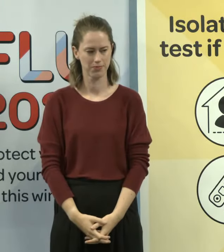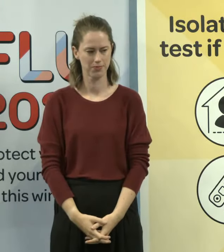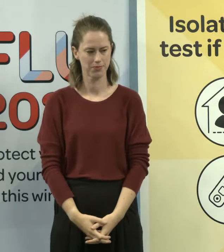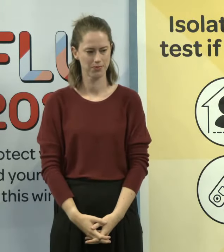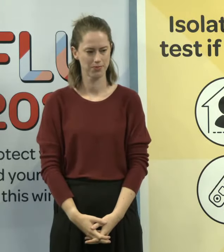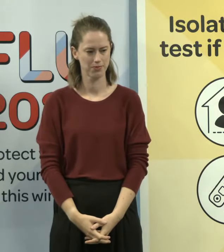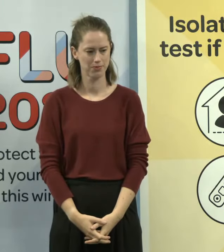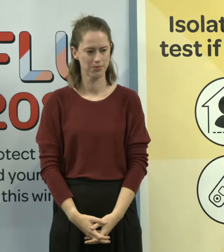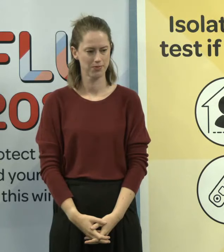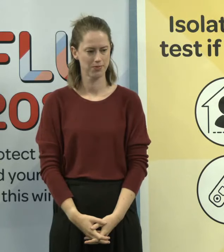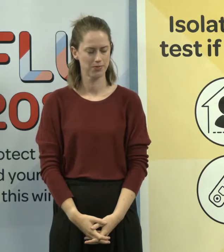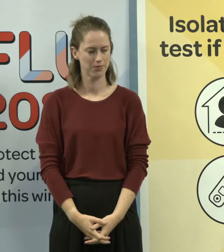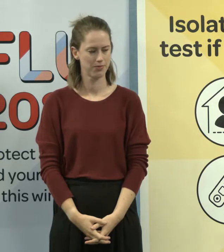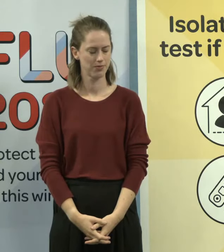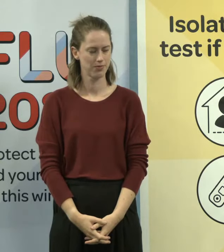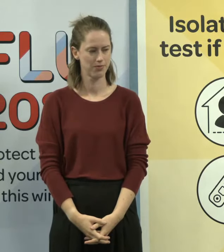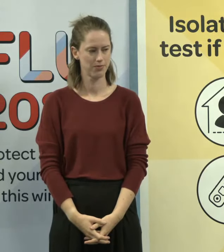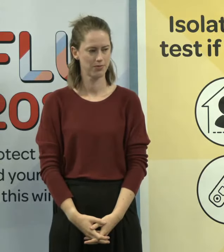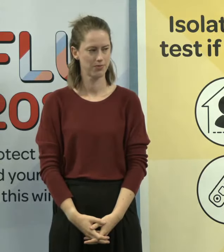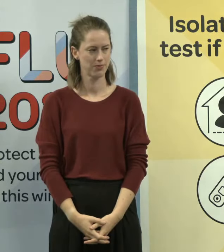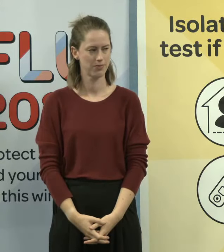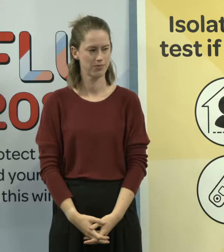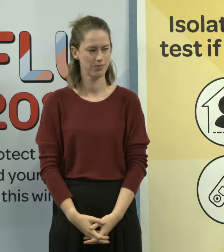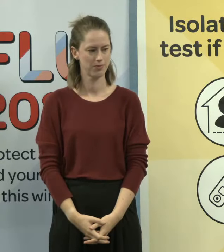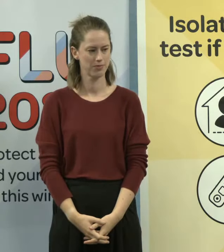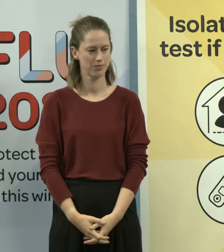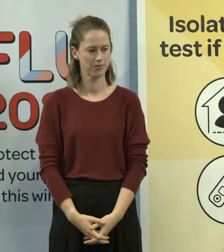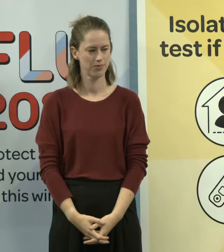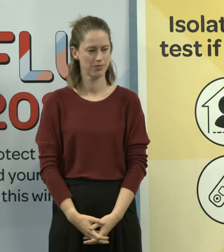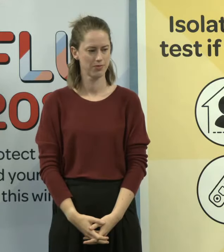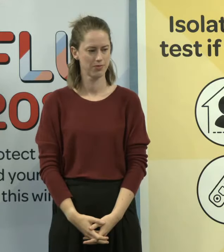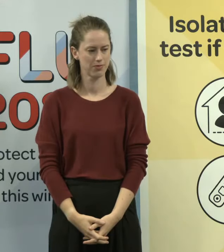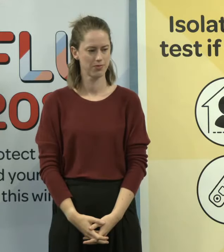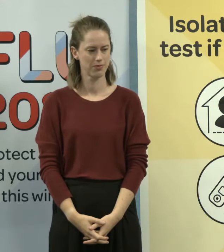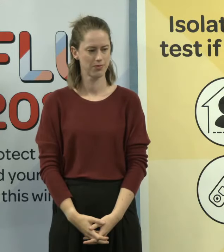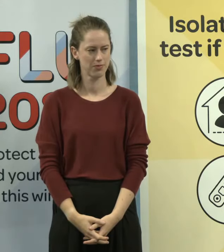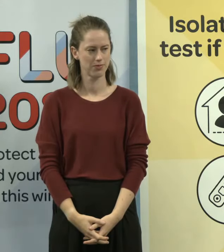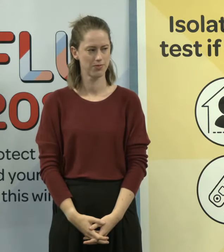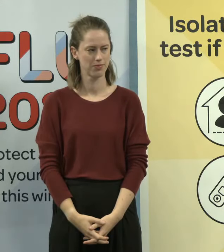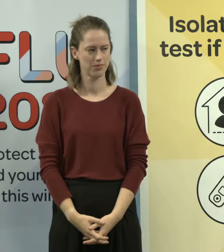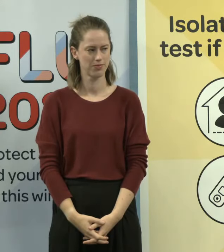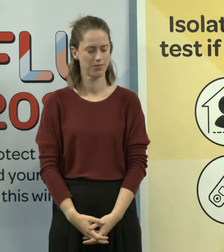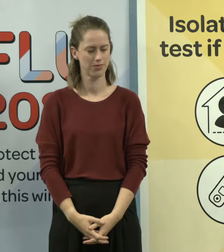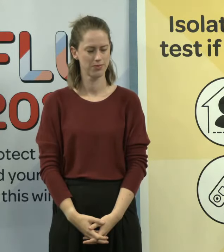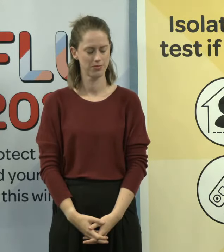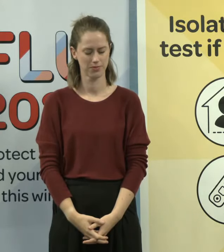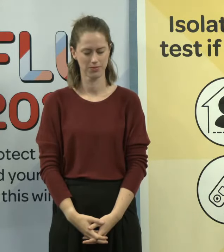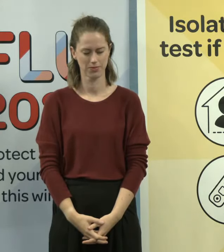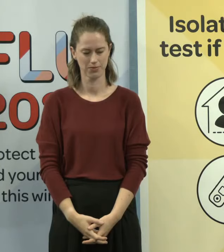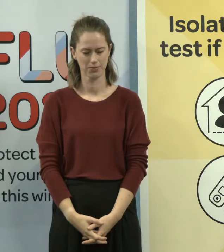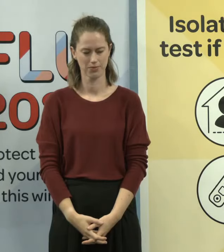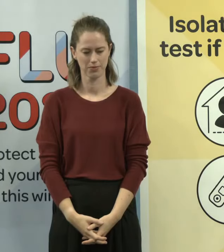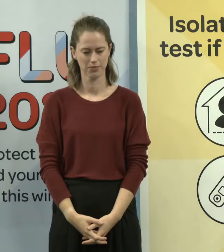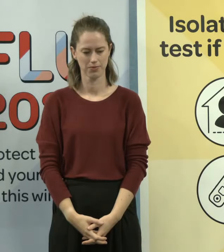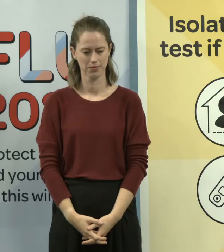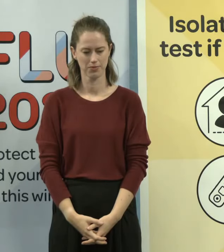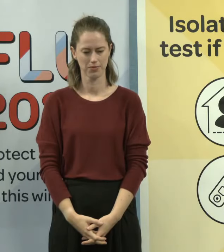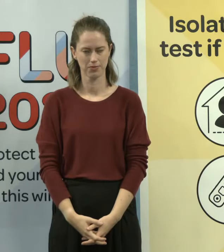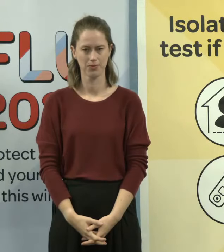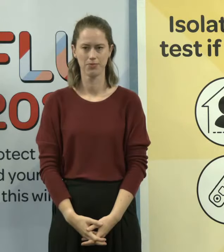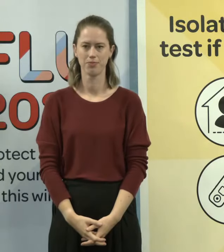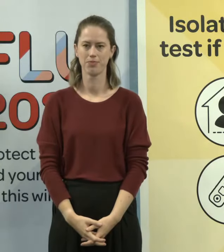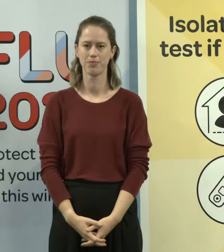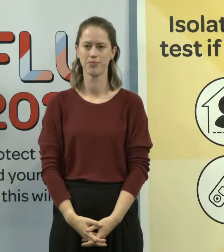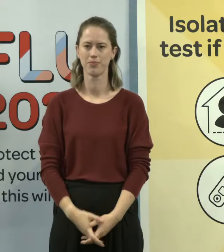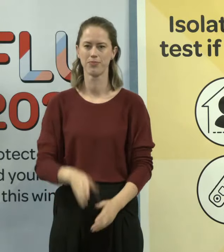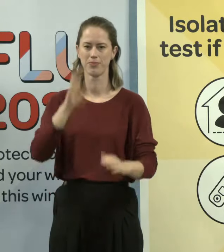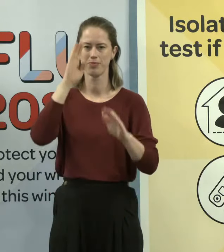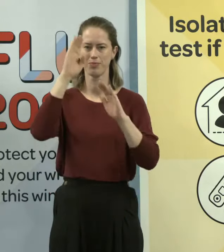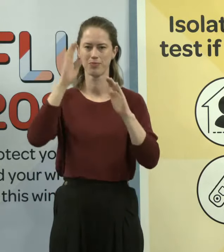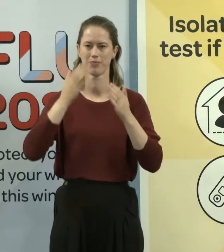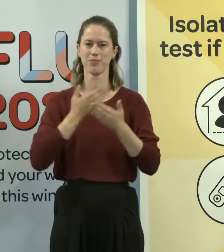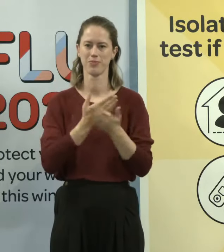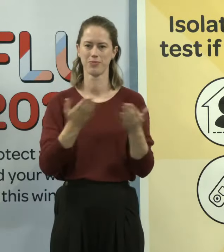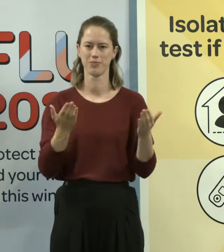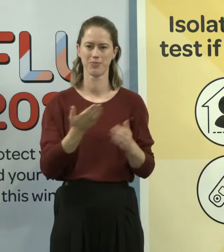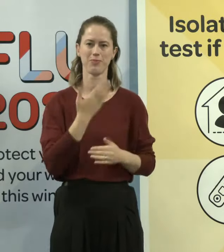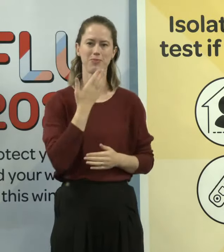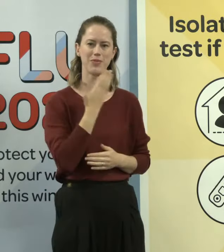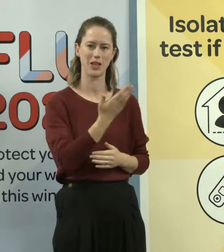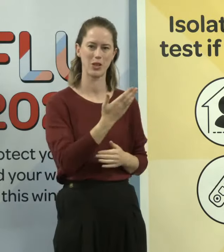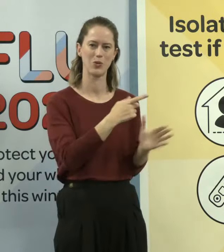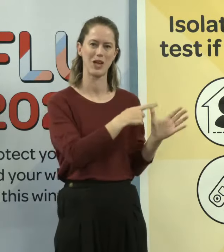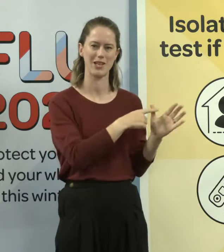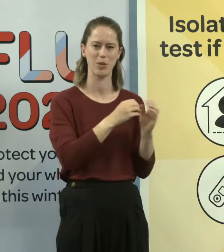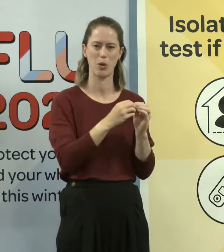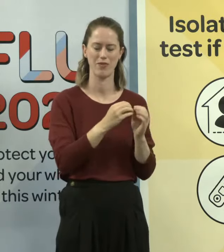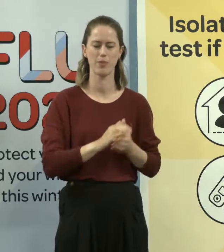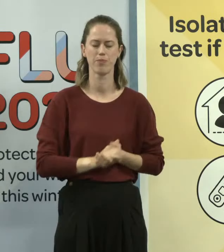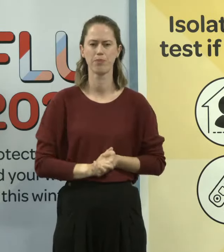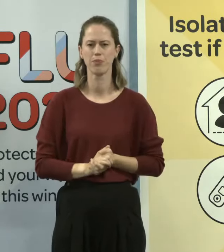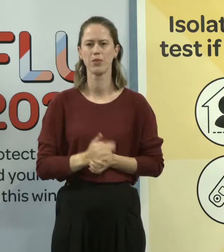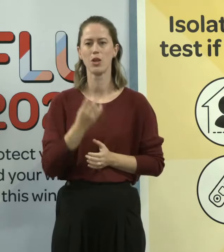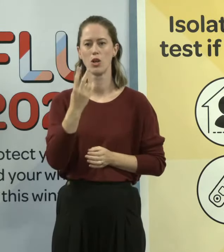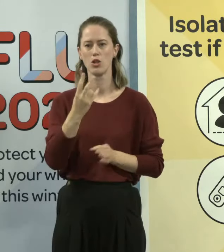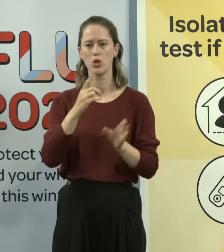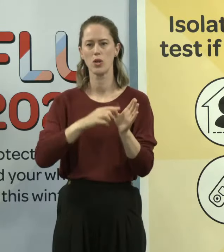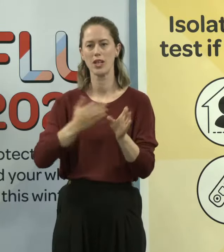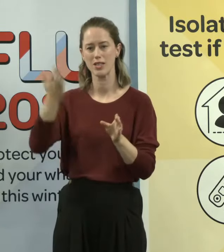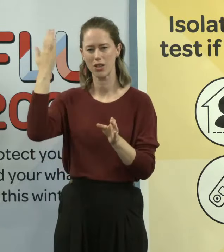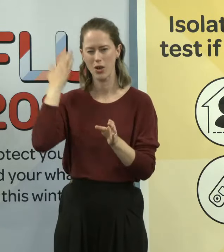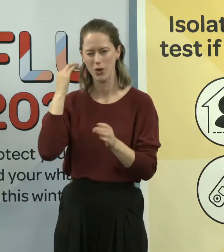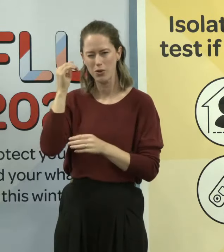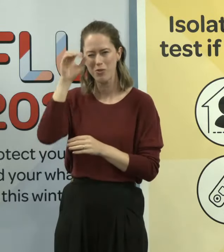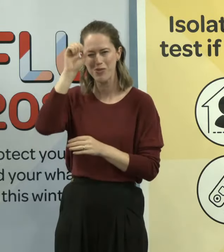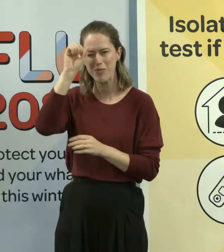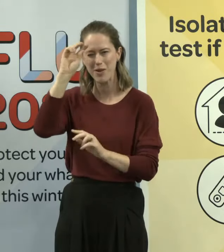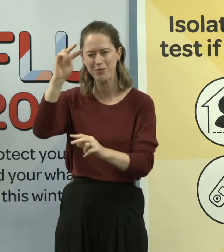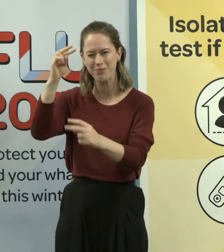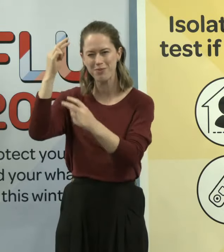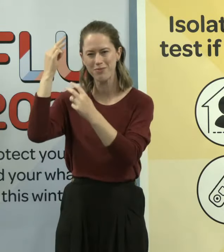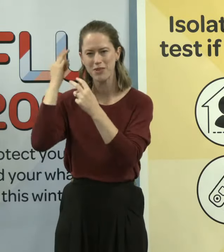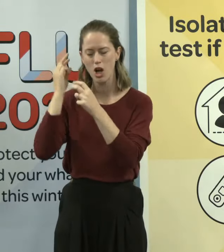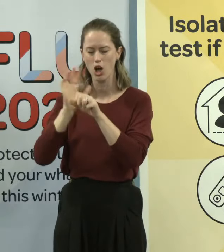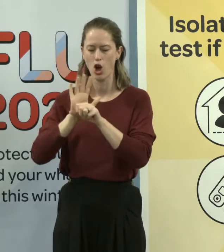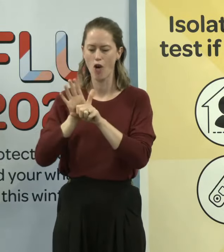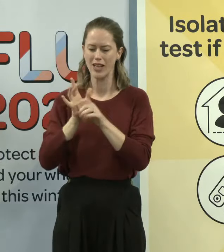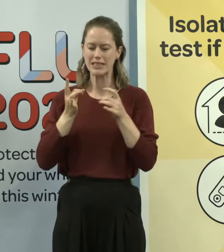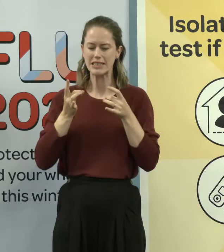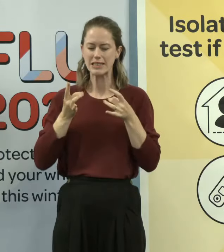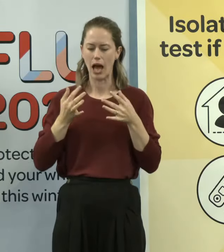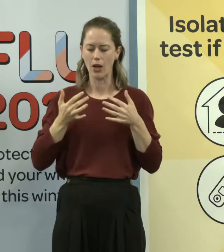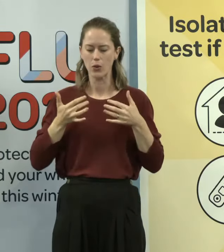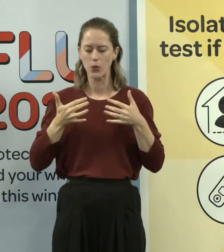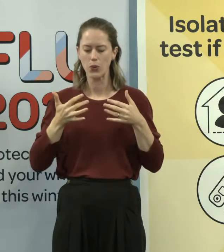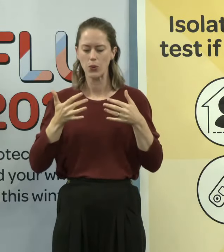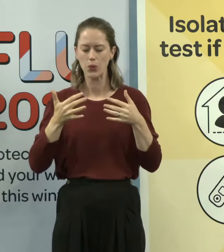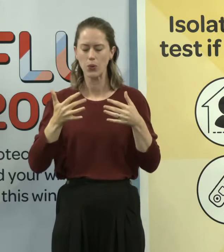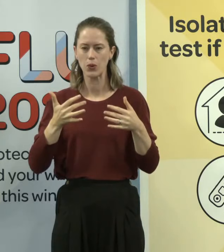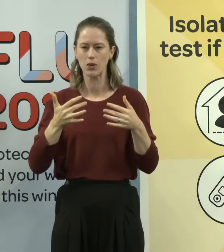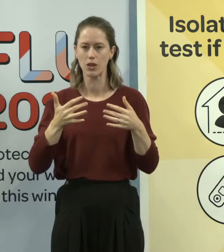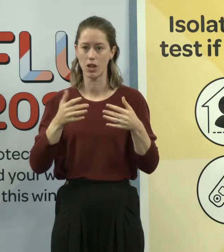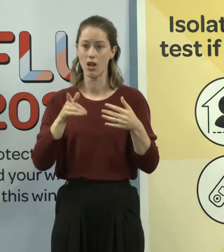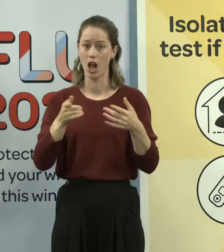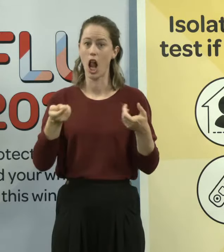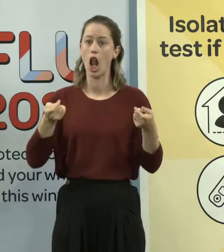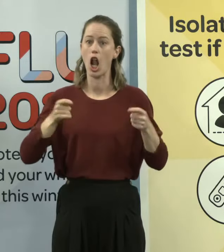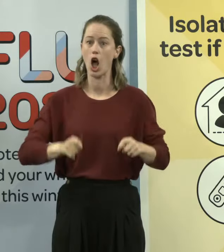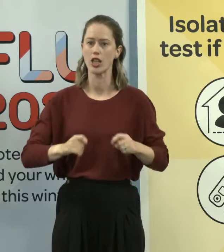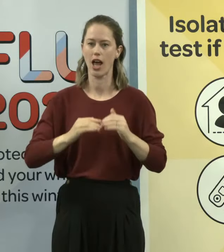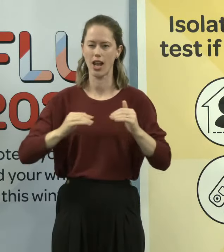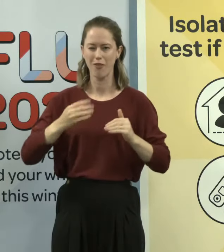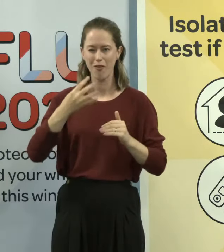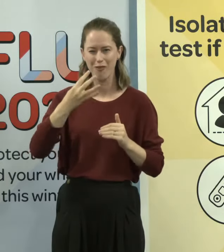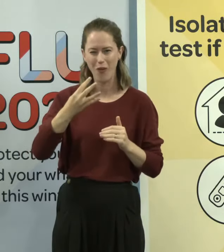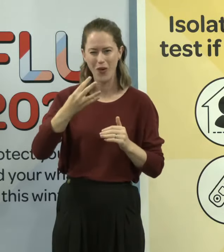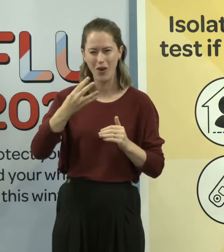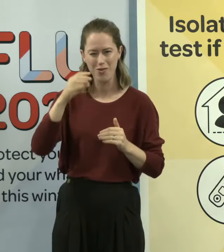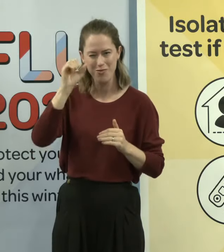ahau inaianei Takuta McElnay.